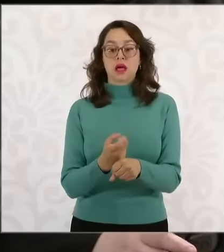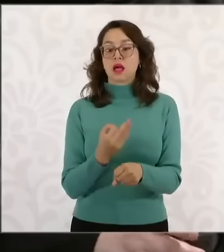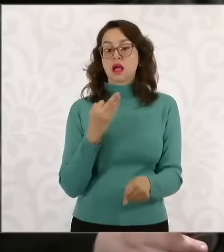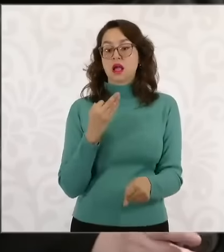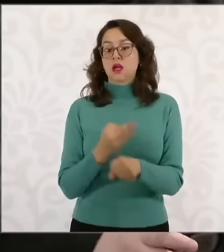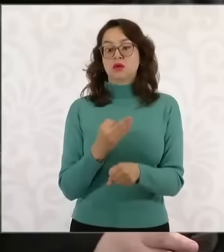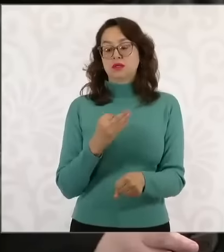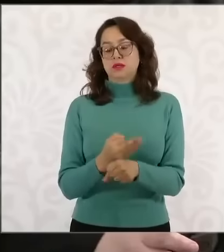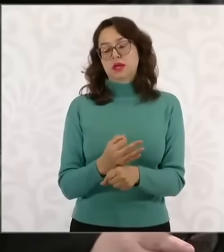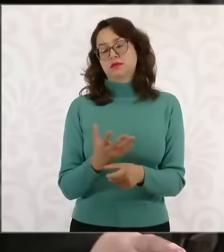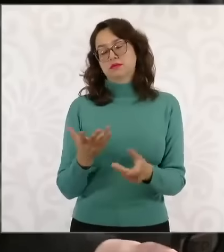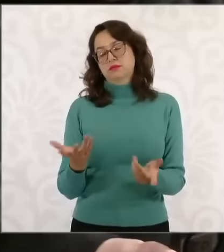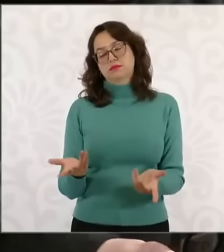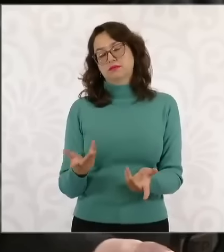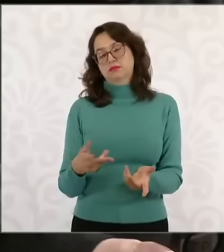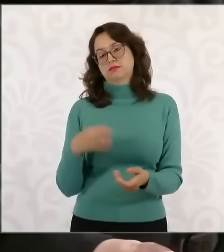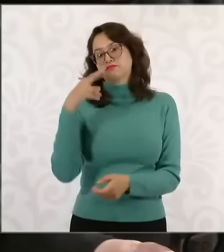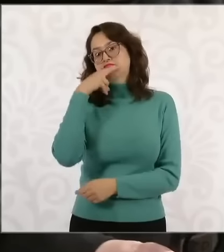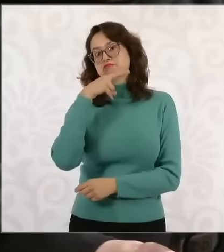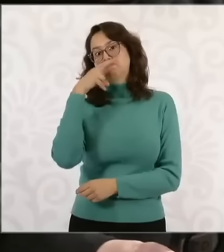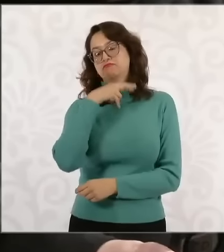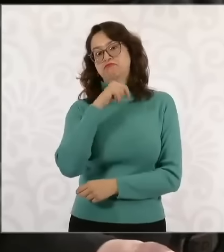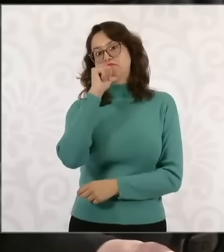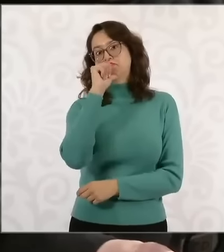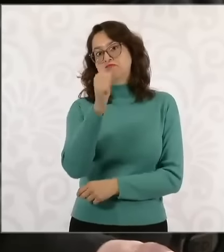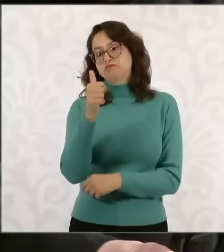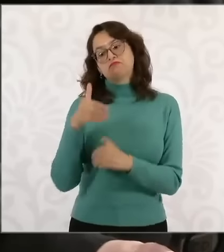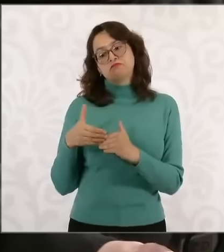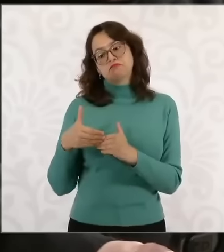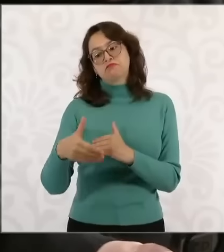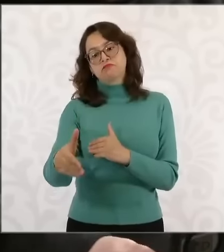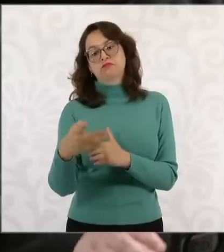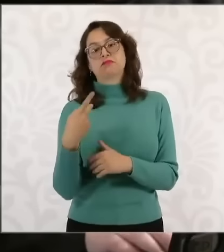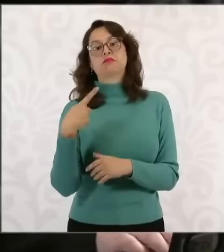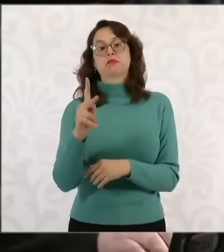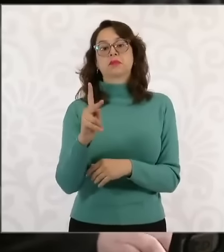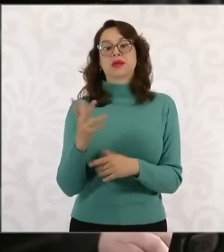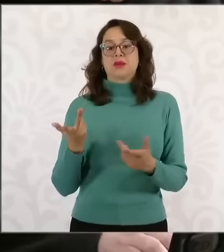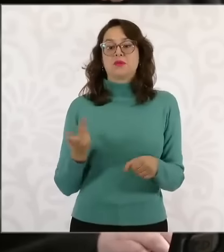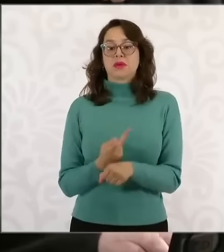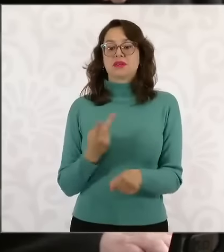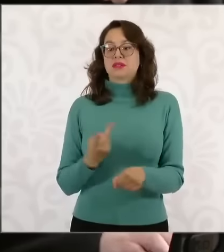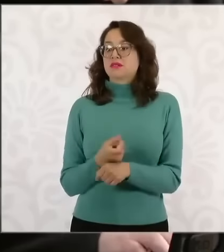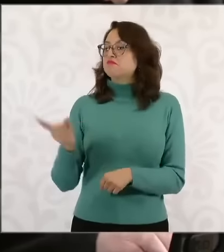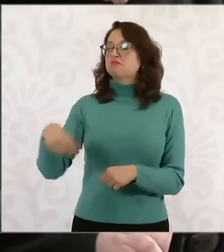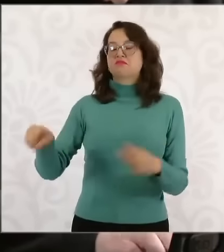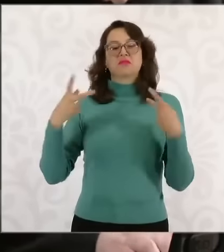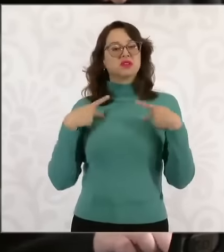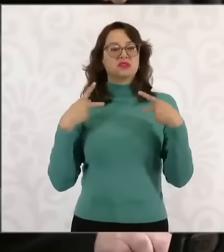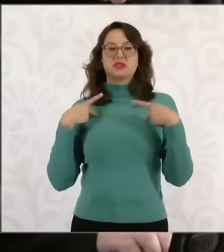montos, etcétera, pero ¿cuál será la visión para poder evitar esto de gente que se va a vivir